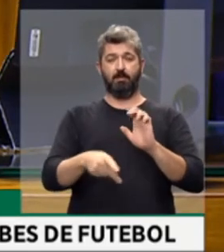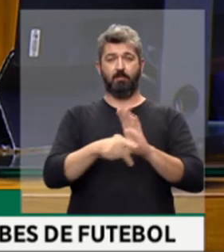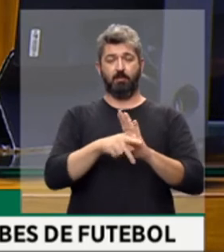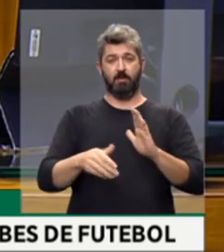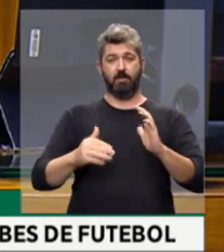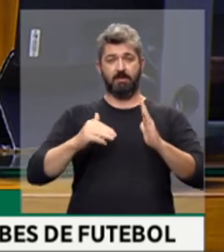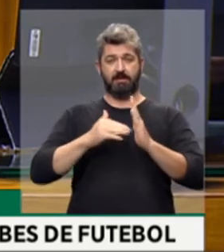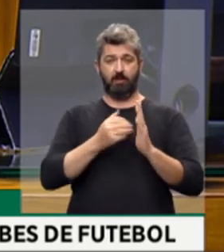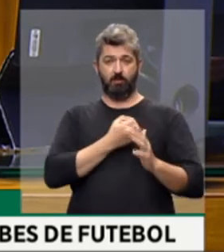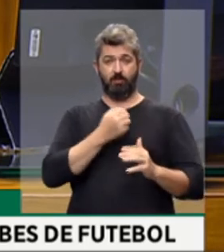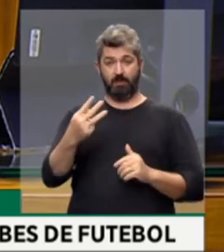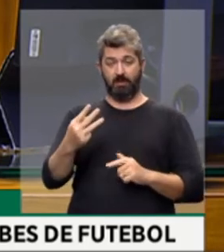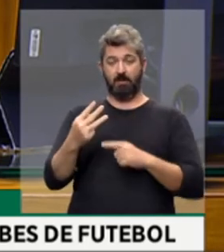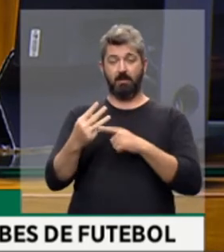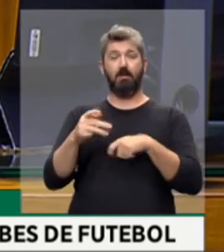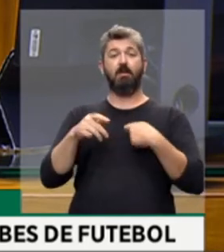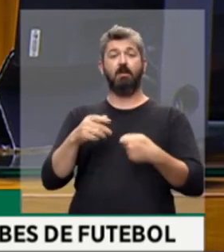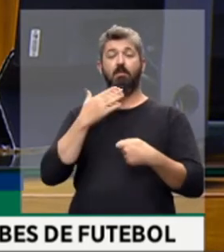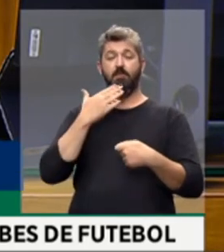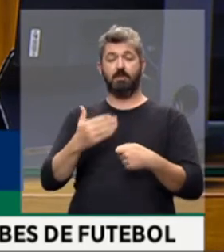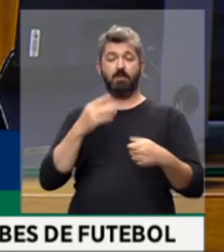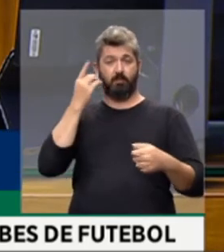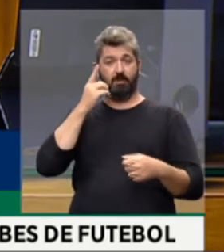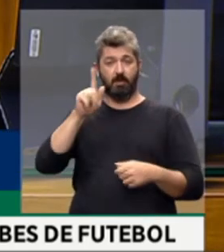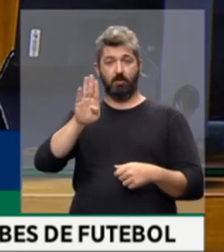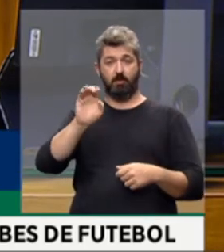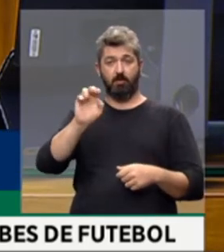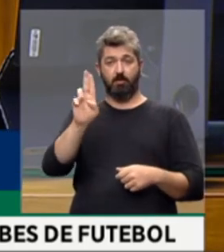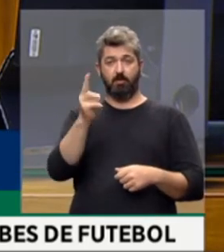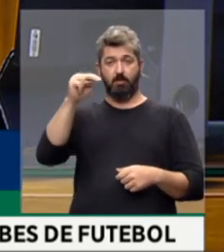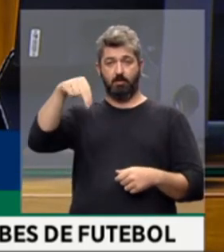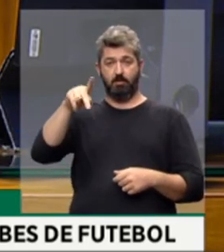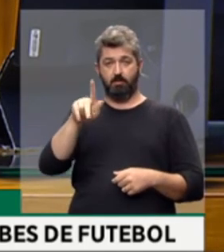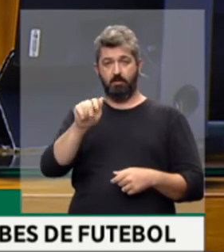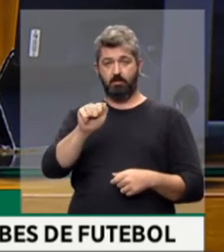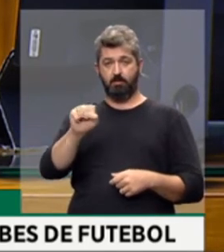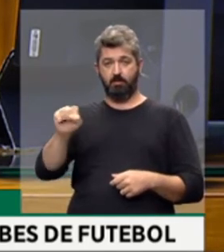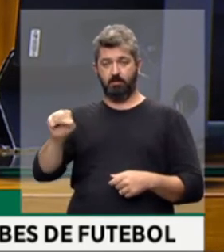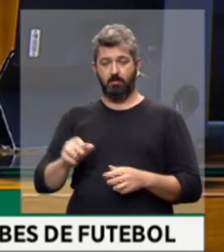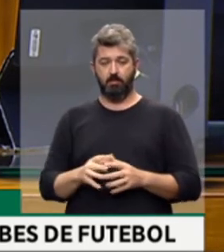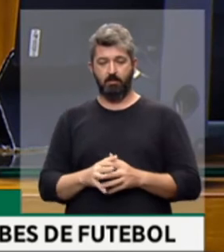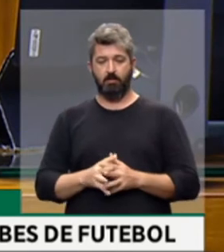II, PARÁGRAFO 2° DO REGIMENTO INTERNO, DESTAQUE PARA A VOTAÇÃO DA EMENDA DO SENADO N° 3. PARA ENCAMINHAR O REQUERIMENTO DEPUTADO BOHN